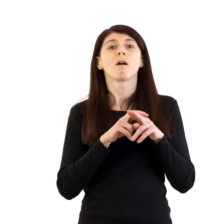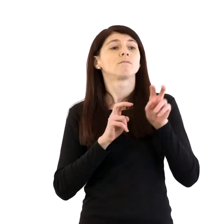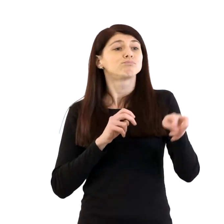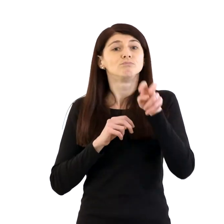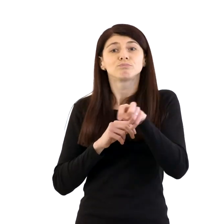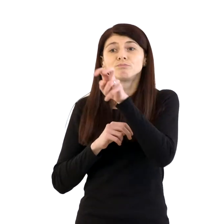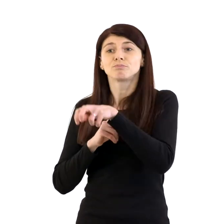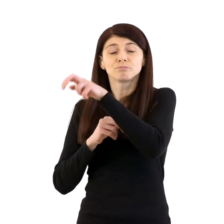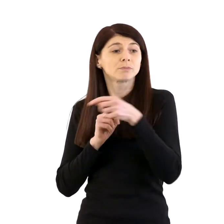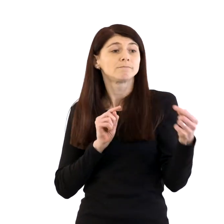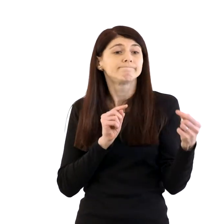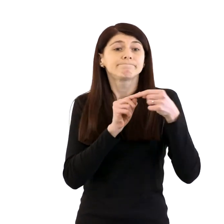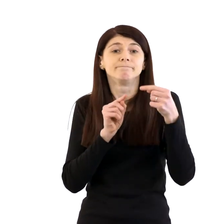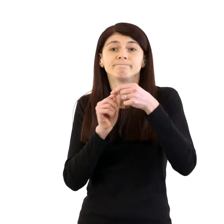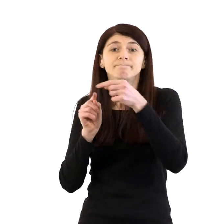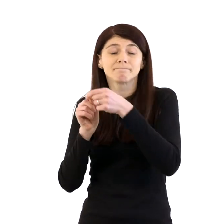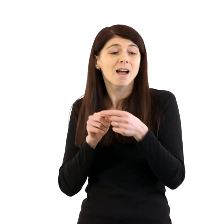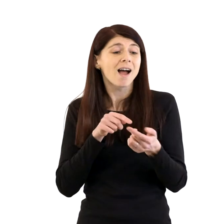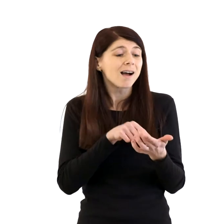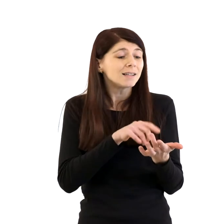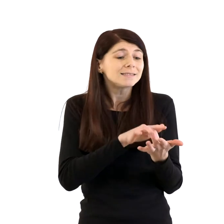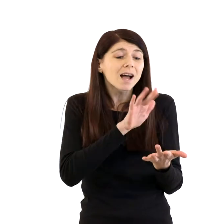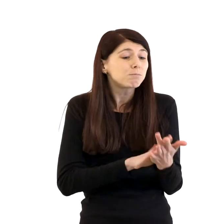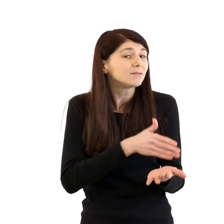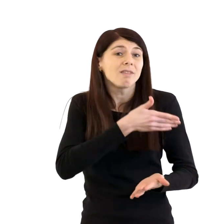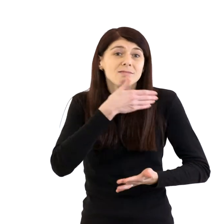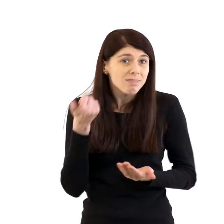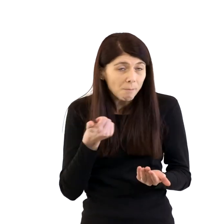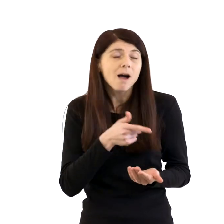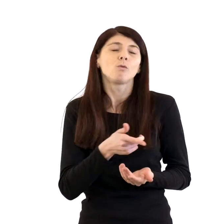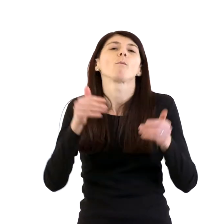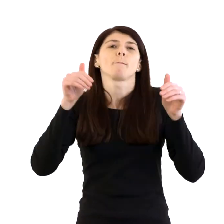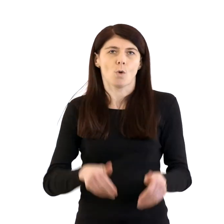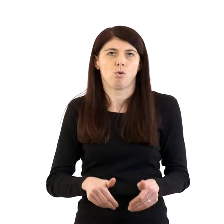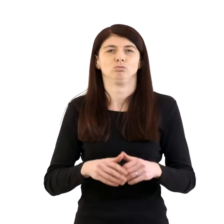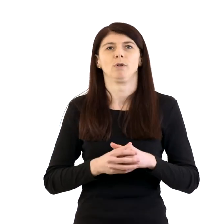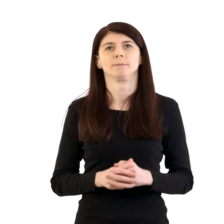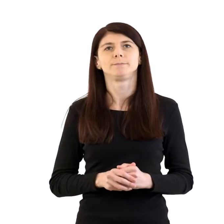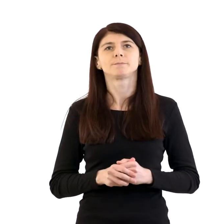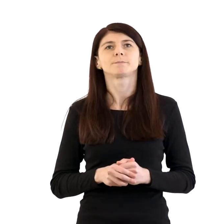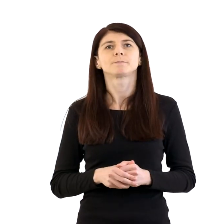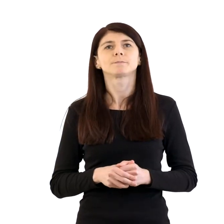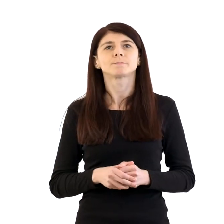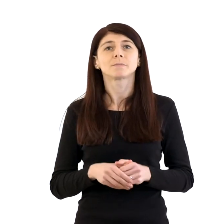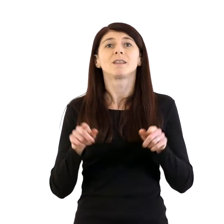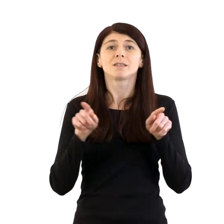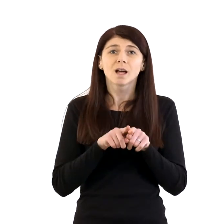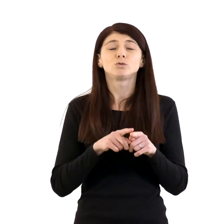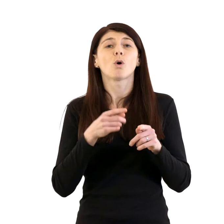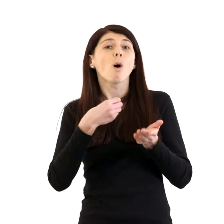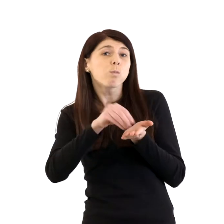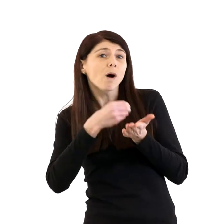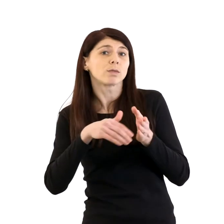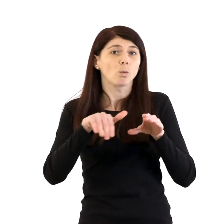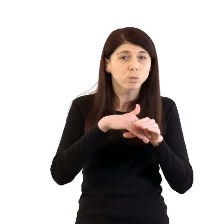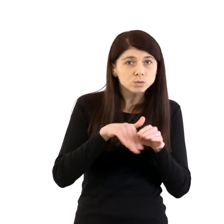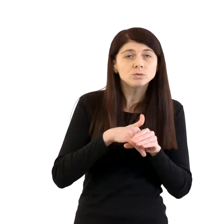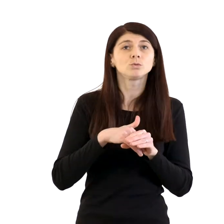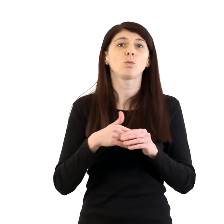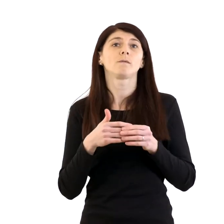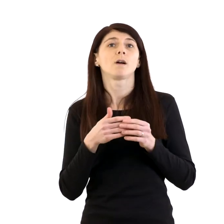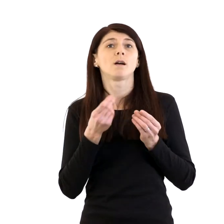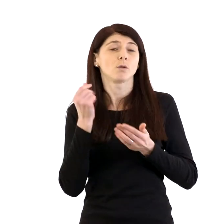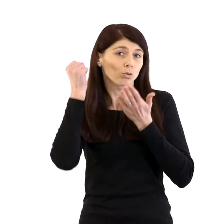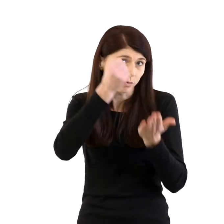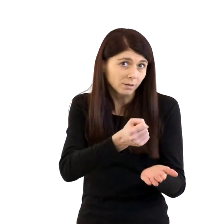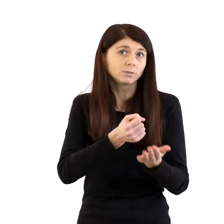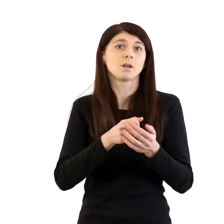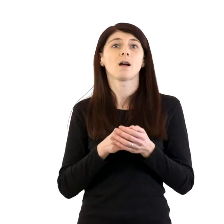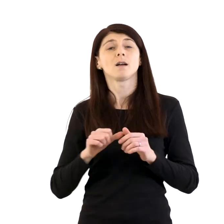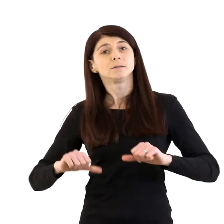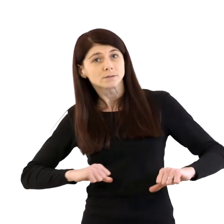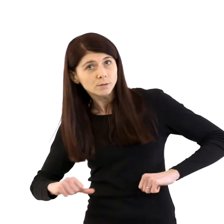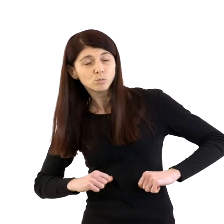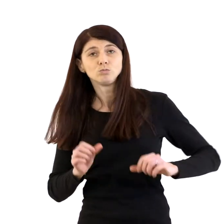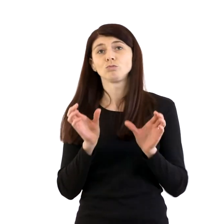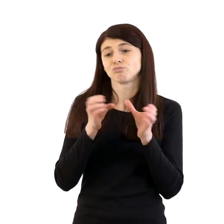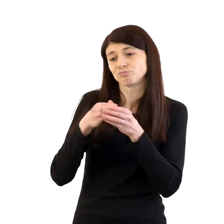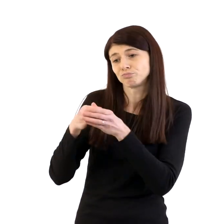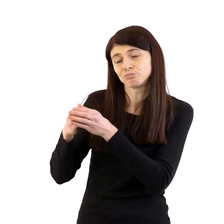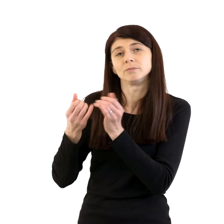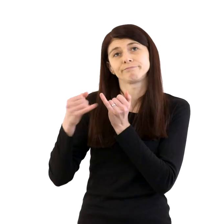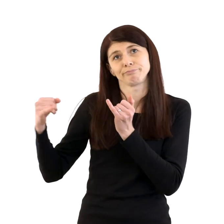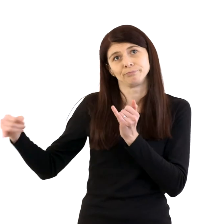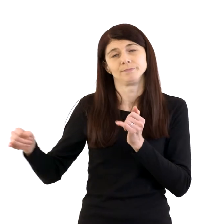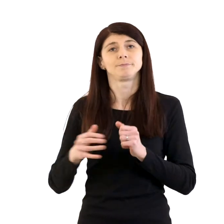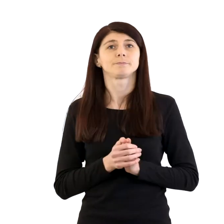(o ile programy te nie zabraniają „łączenia” środków), z opłat od uczestników, z dotacji samorządowych itp.